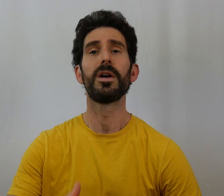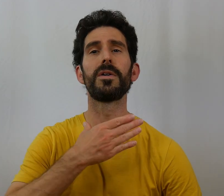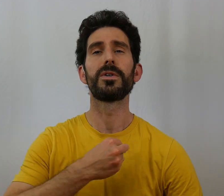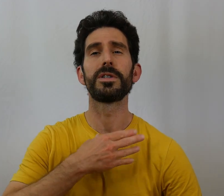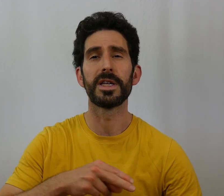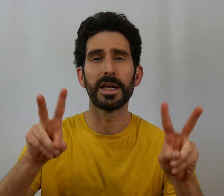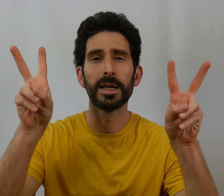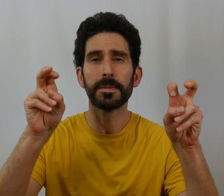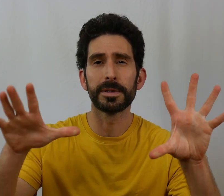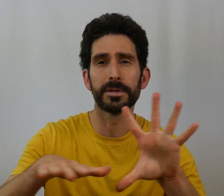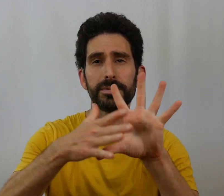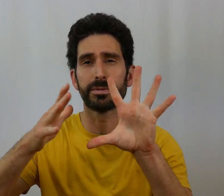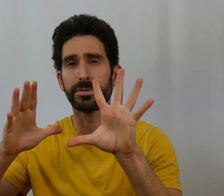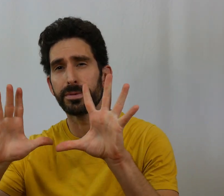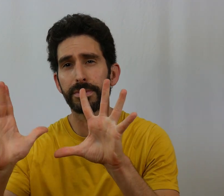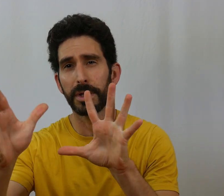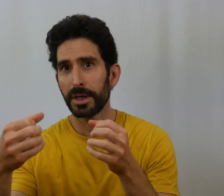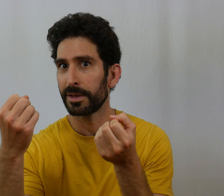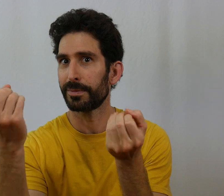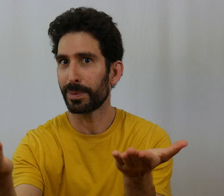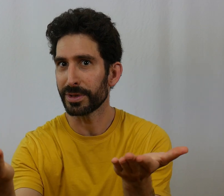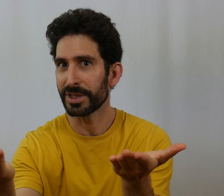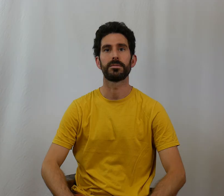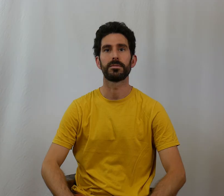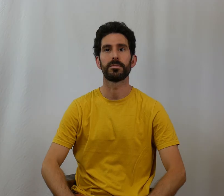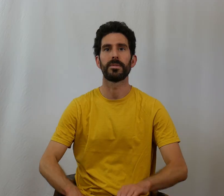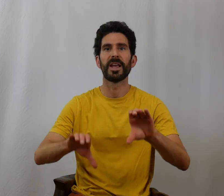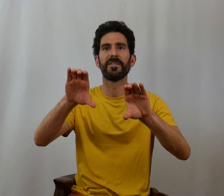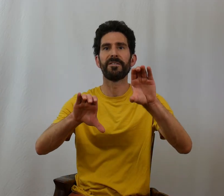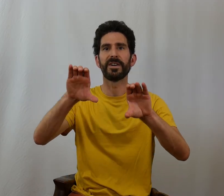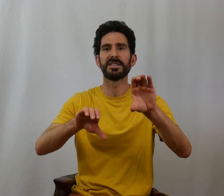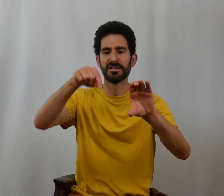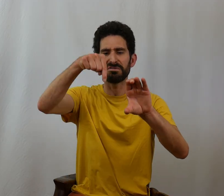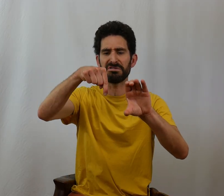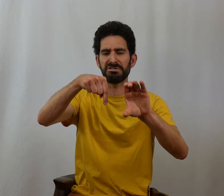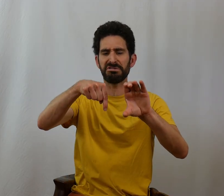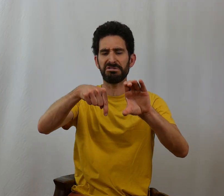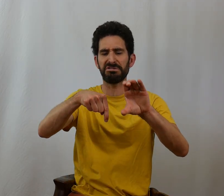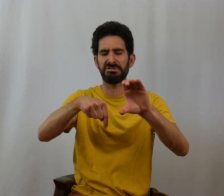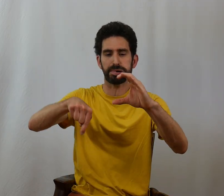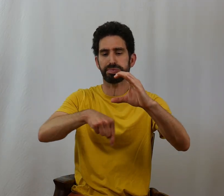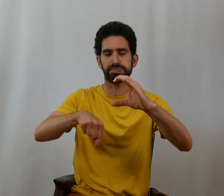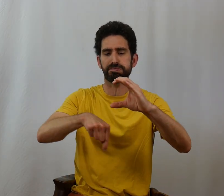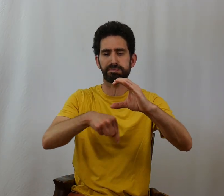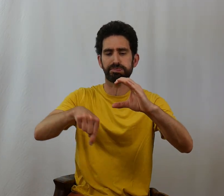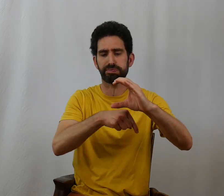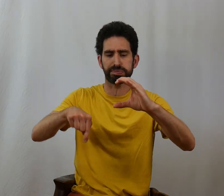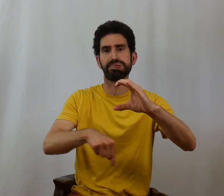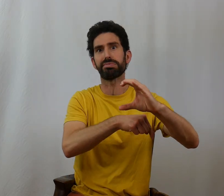Voici ma proposition d'expression imagée en LSF. *Fesses pendule sort*